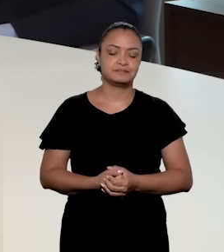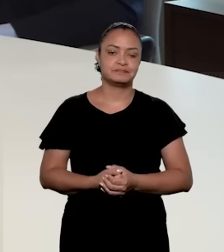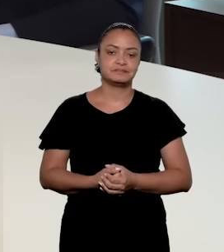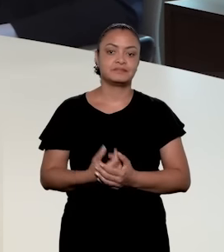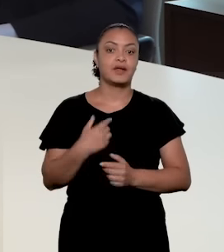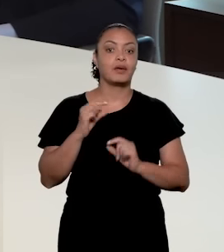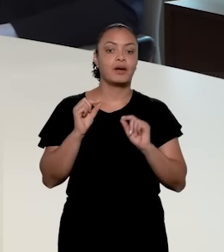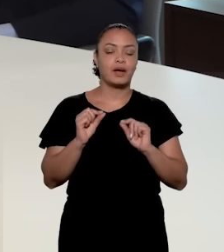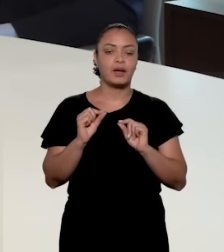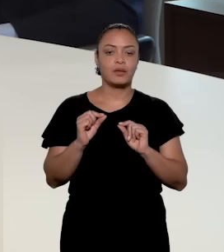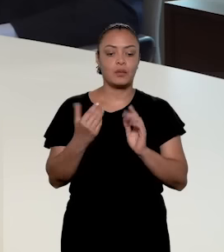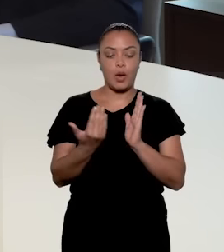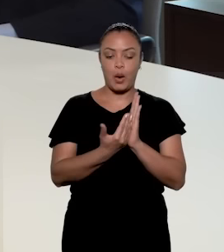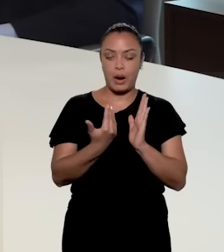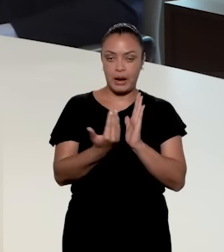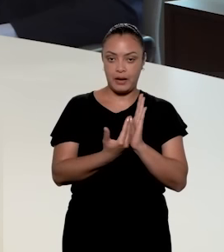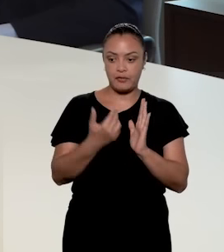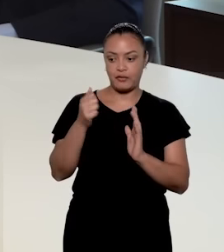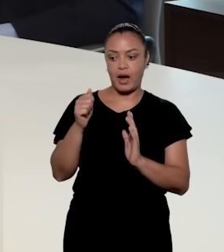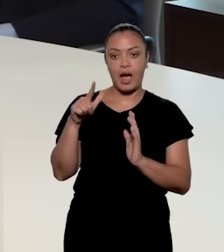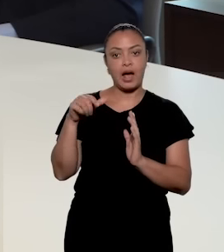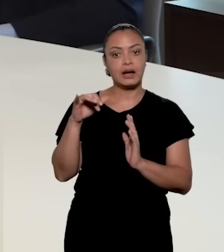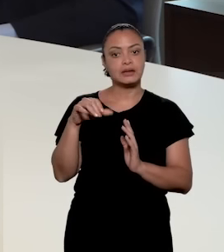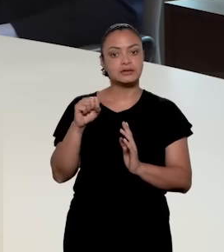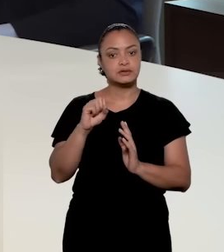Eu quero fazer menção a um livro do Alysson Paolinelli,